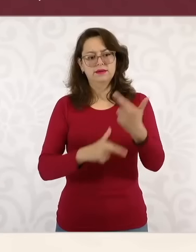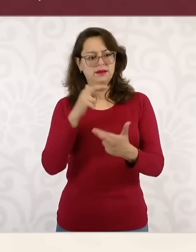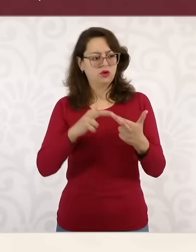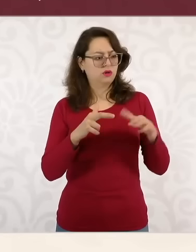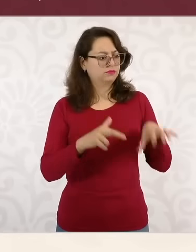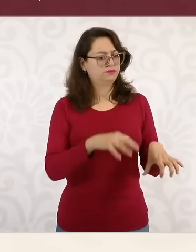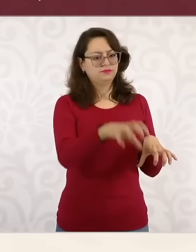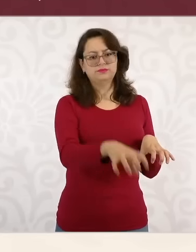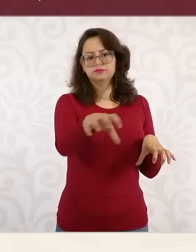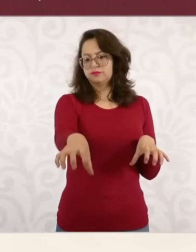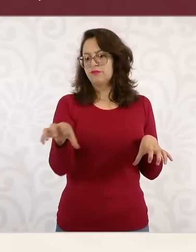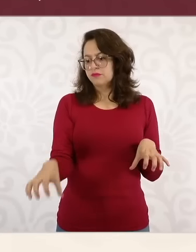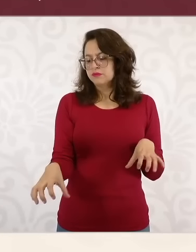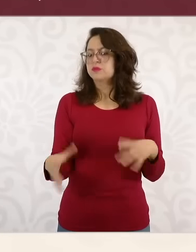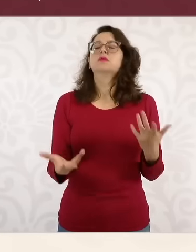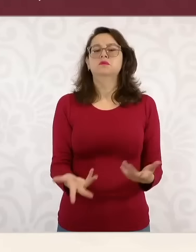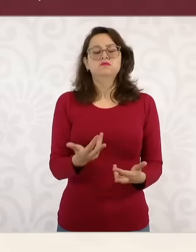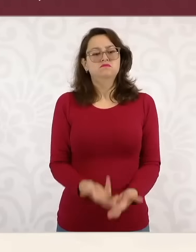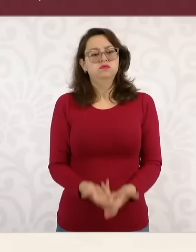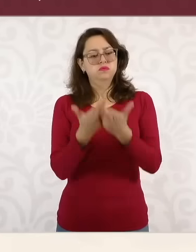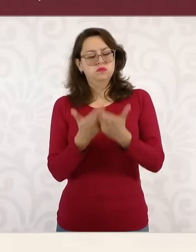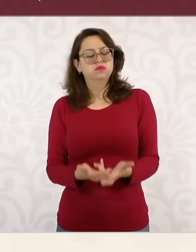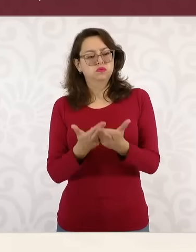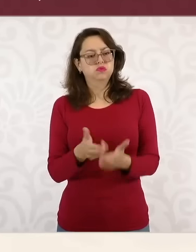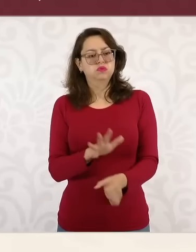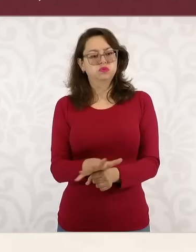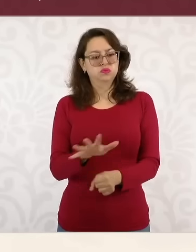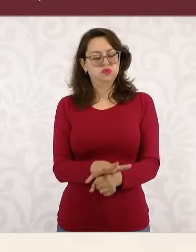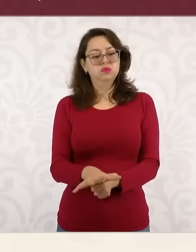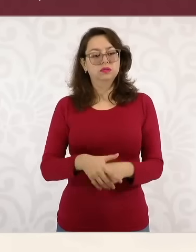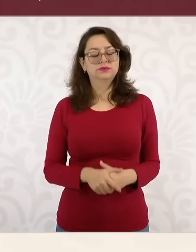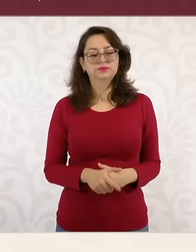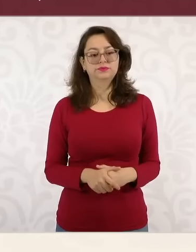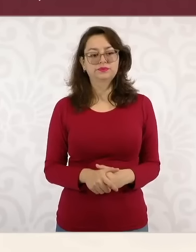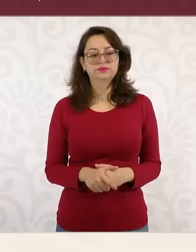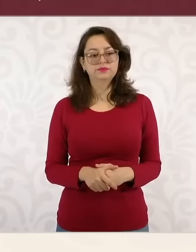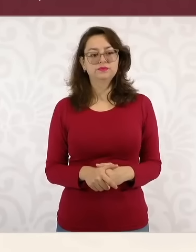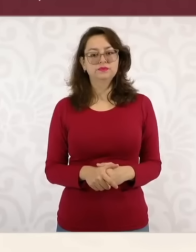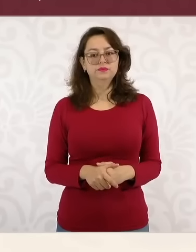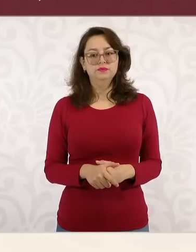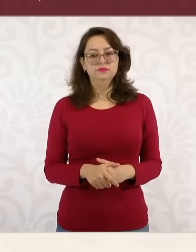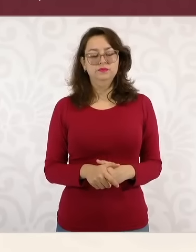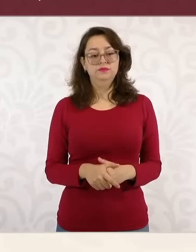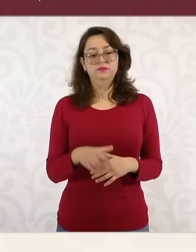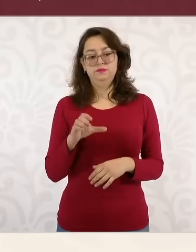contar con capacidad suficiente y confiable, fortaleciendo la generación de la propia CFE,